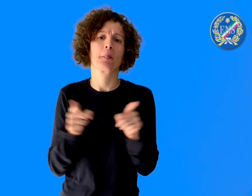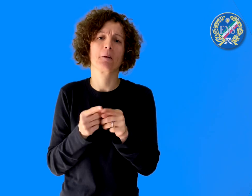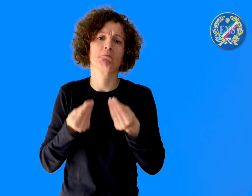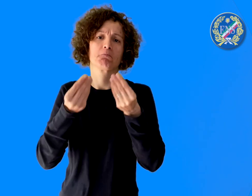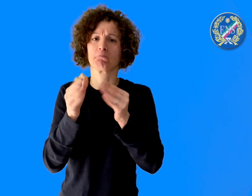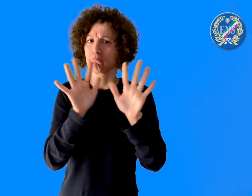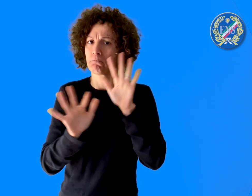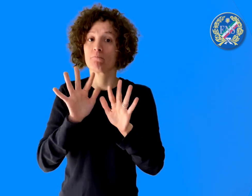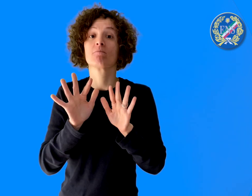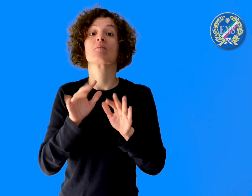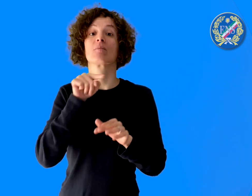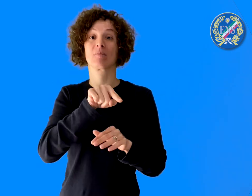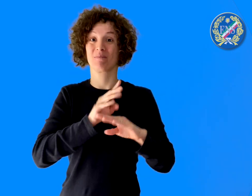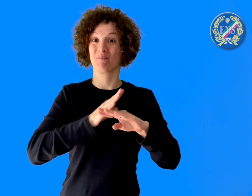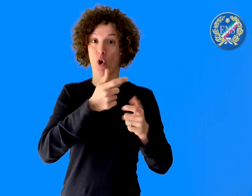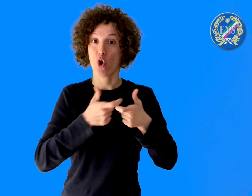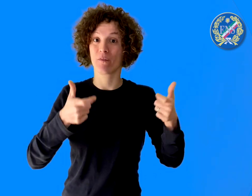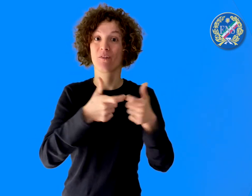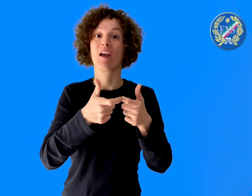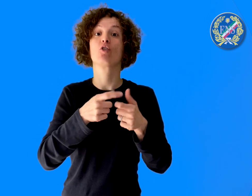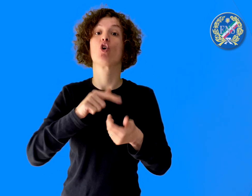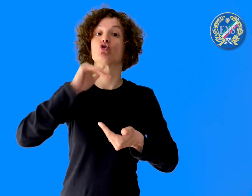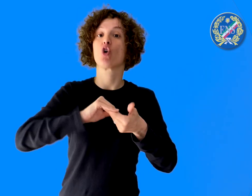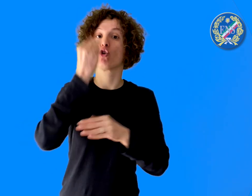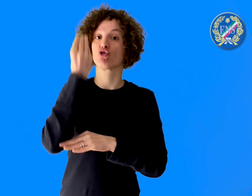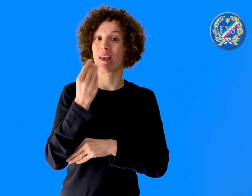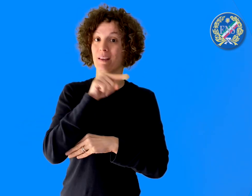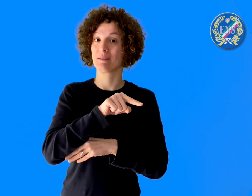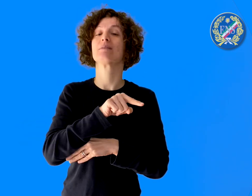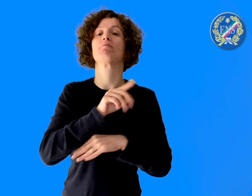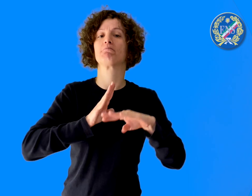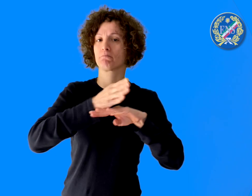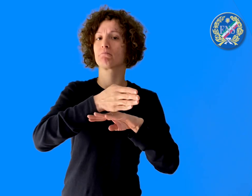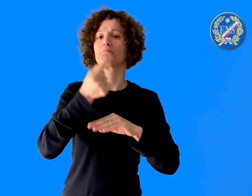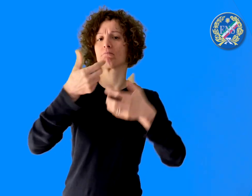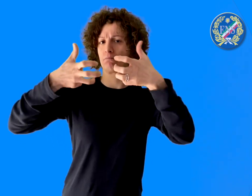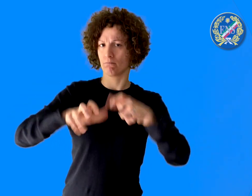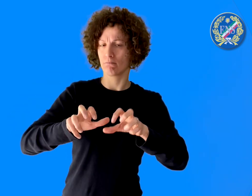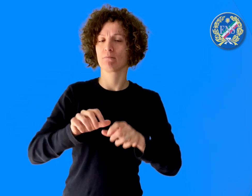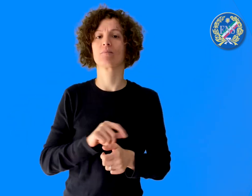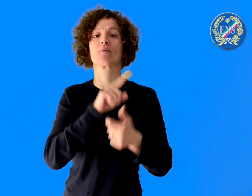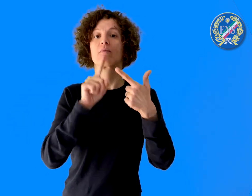Qui ci limitiamo a dire che: i soci ENS hanno uno sconto sul biglietto ordinario;